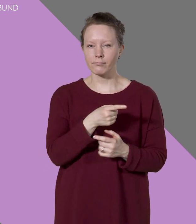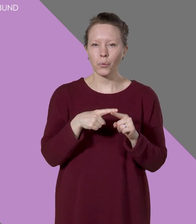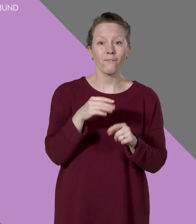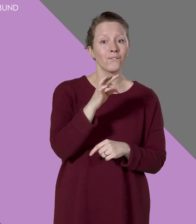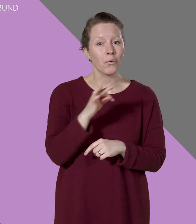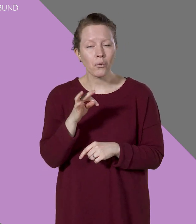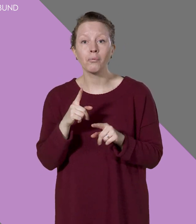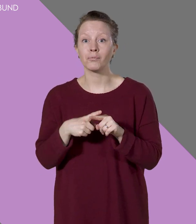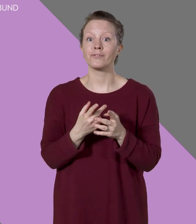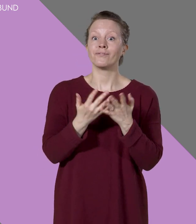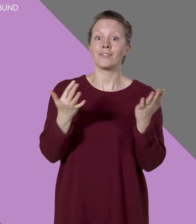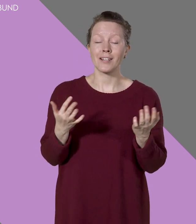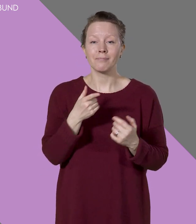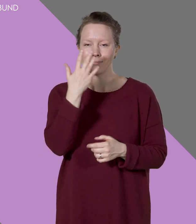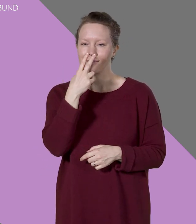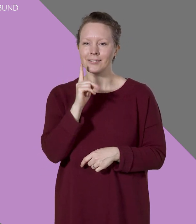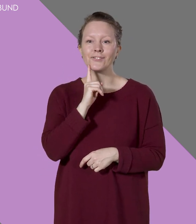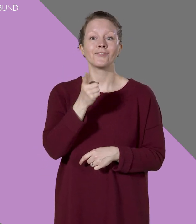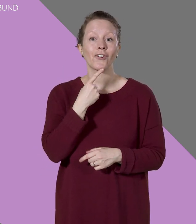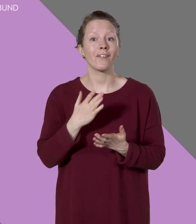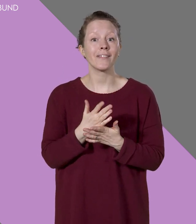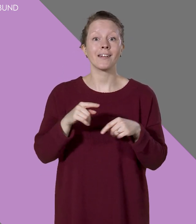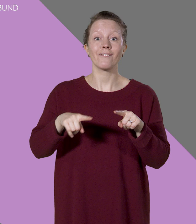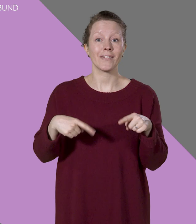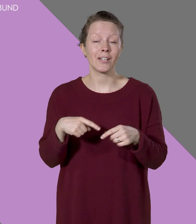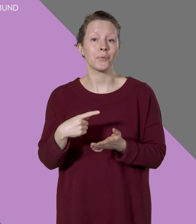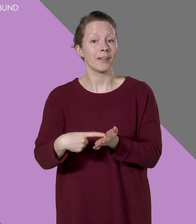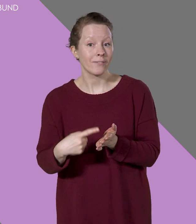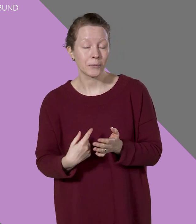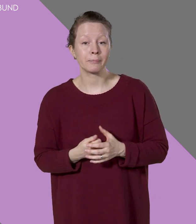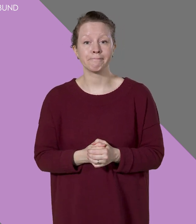De här och många andra frågor får du svar på i videointervjun.